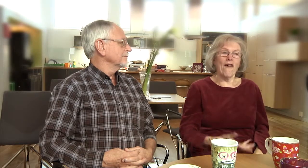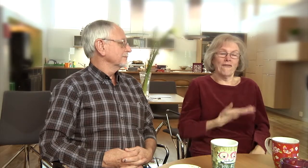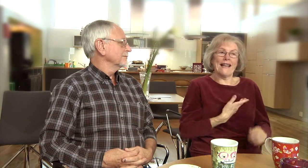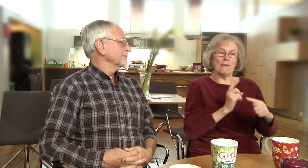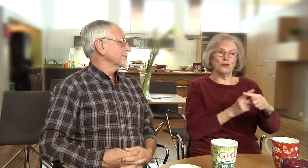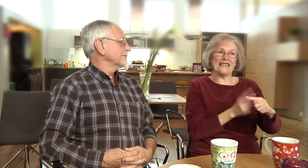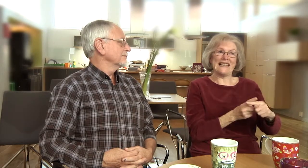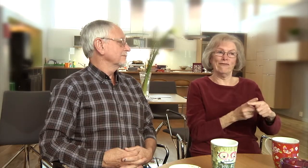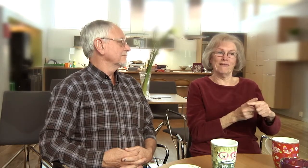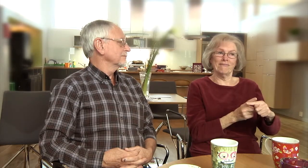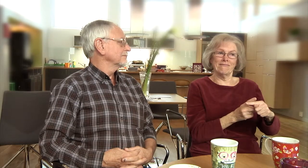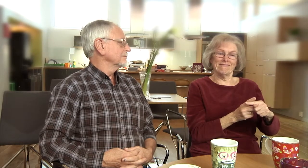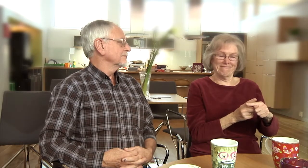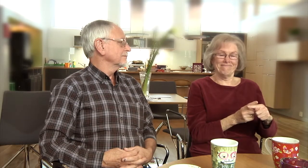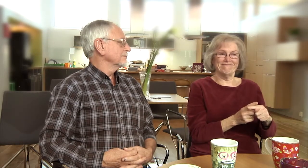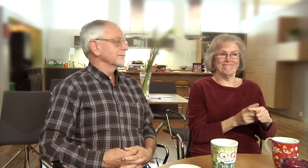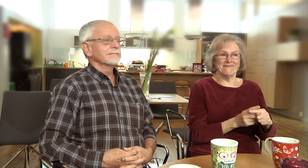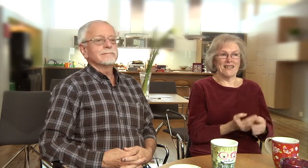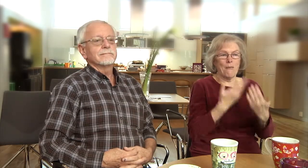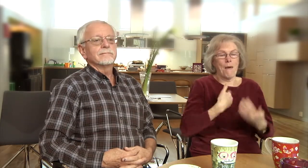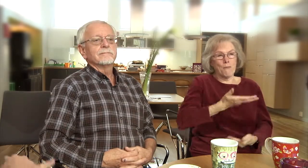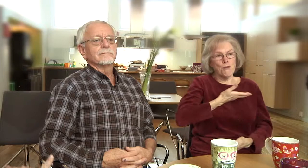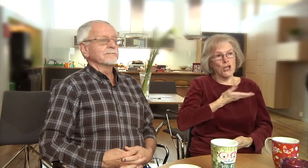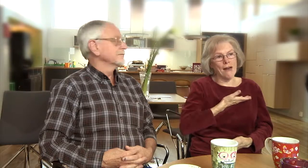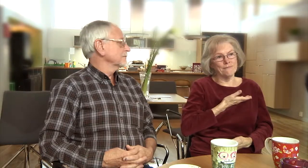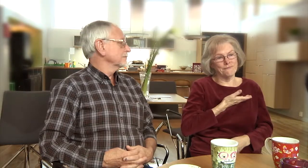Jeg ser jo at det var veldig positivt og at det hjalp meg.